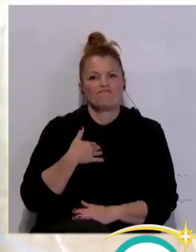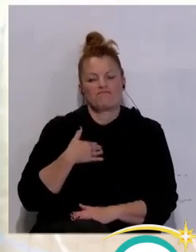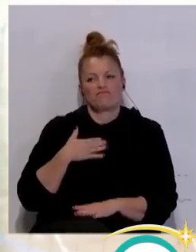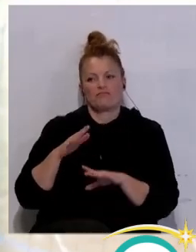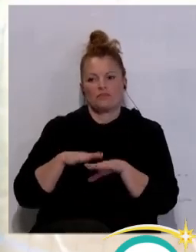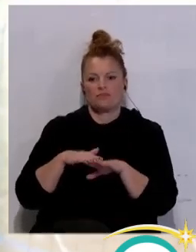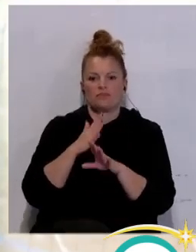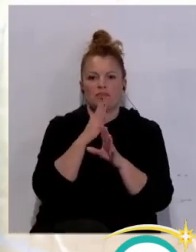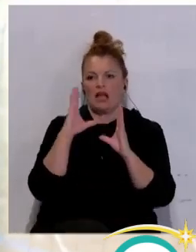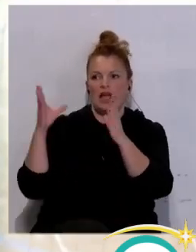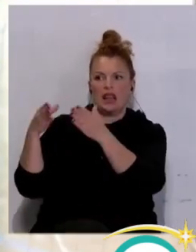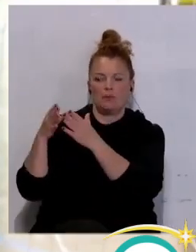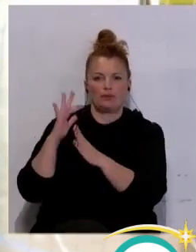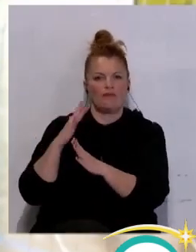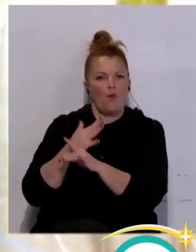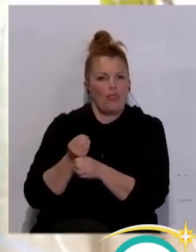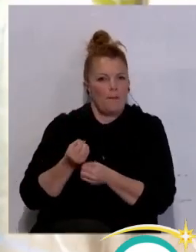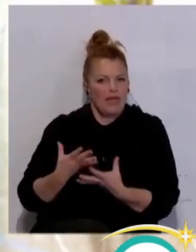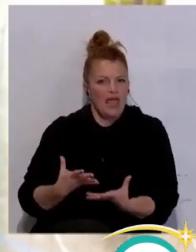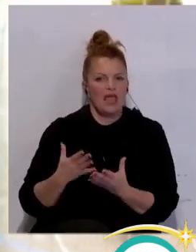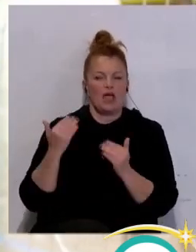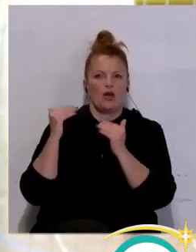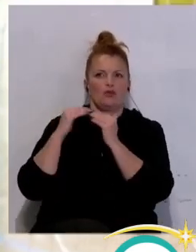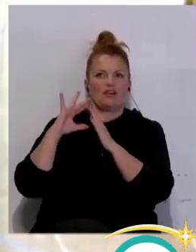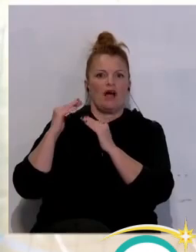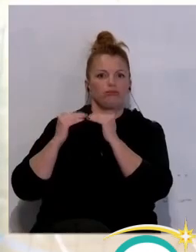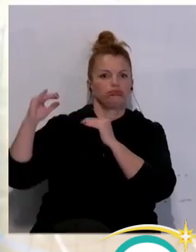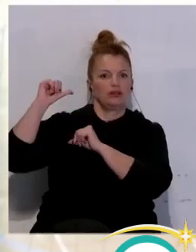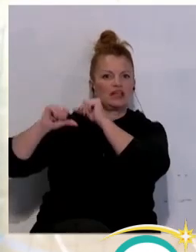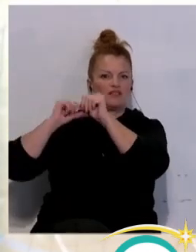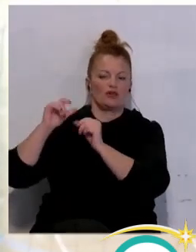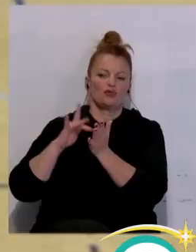jugando bien estábamos los puestos altos de la clasificación y creo que era momento adecuado